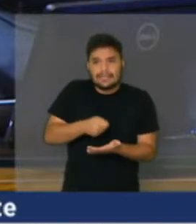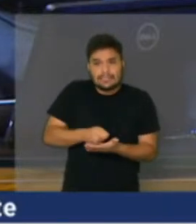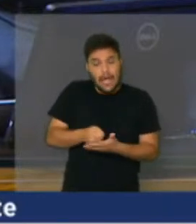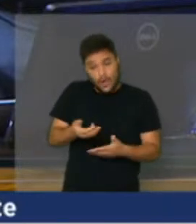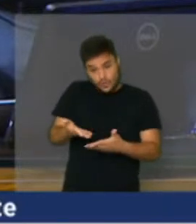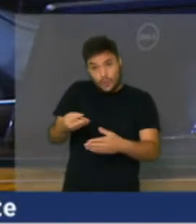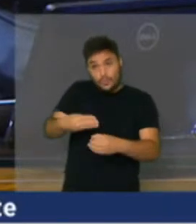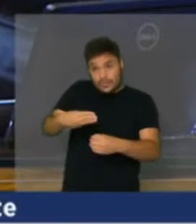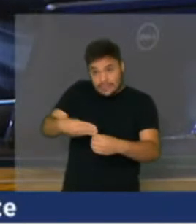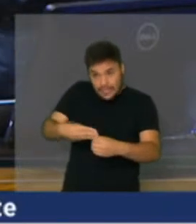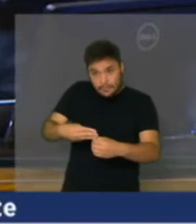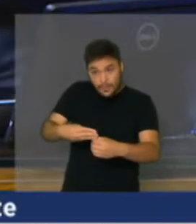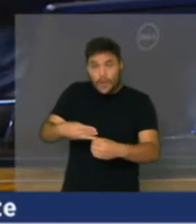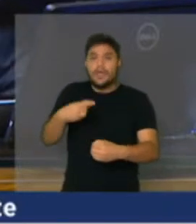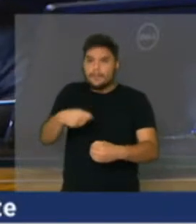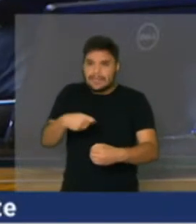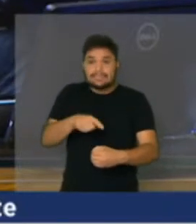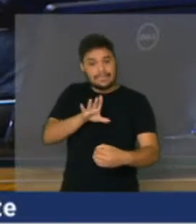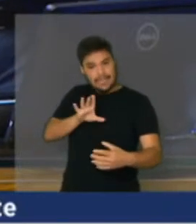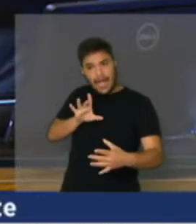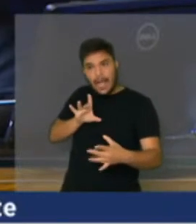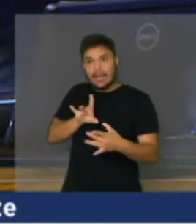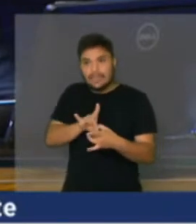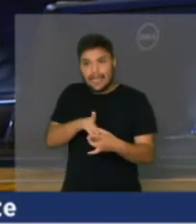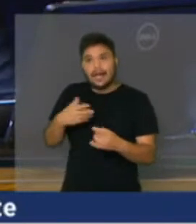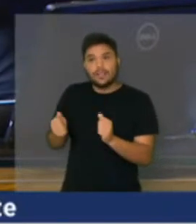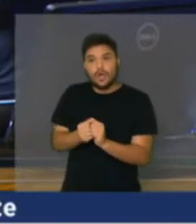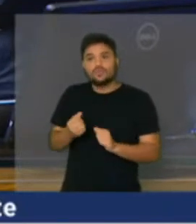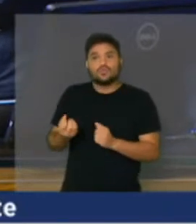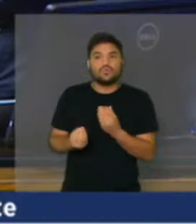ACOMPANHADAS DA NOVA FONTE DE FINANCIAMENTO PARA QUE A GENTE GARANTA A SUSTENTABILIDADE DOS MUNICÍPIOS BRASILEIROS.